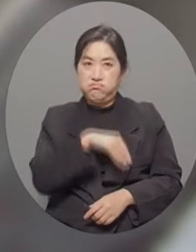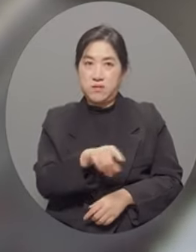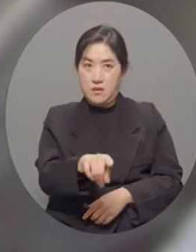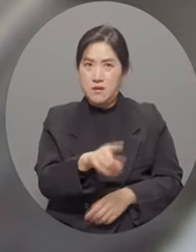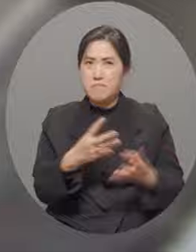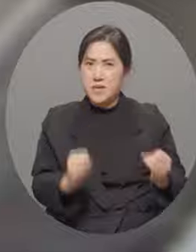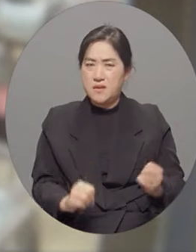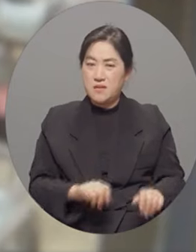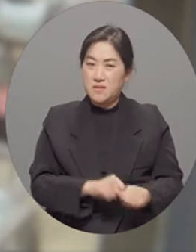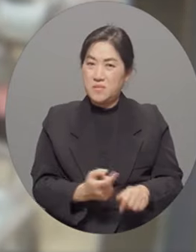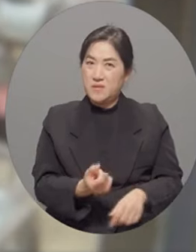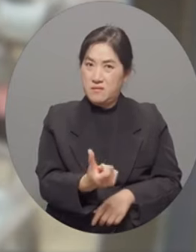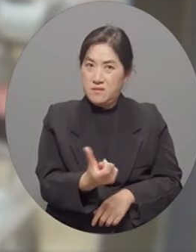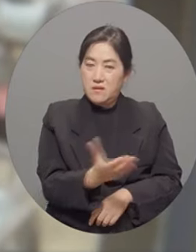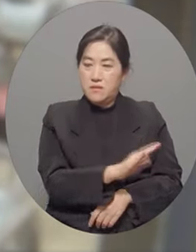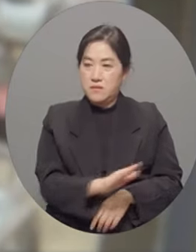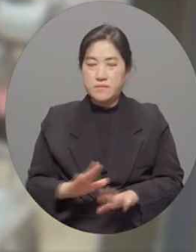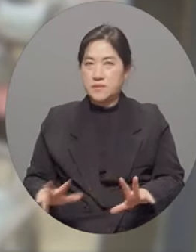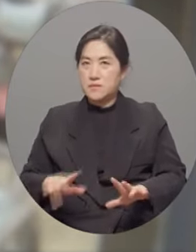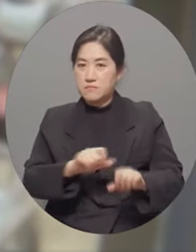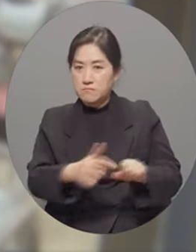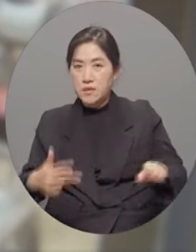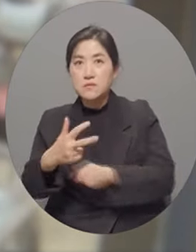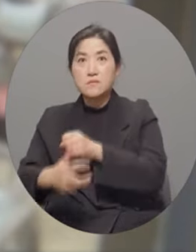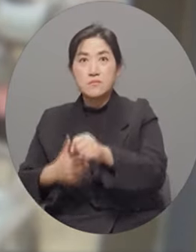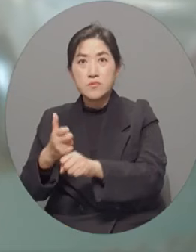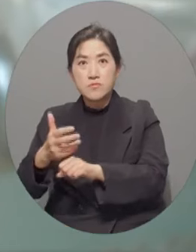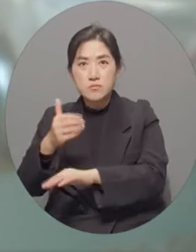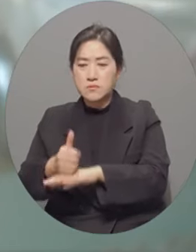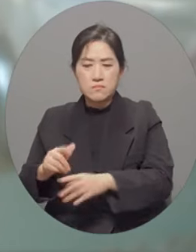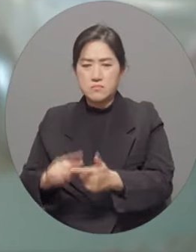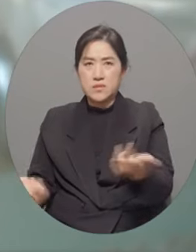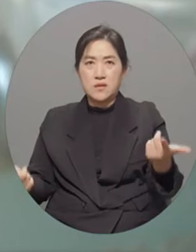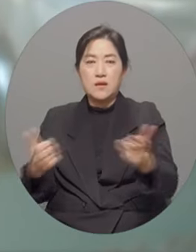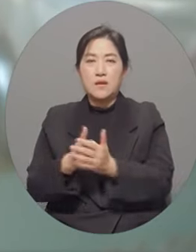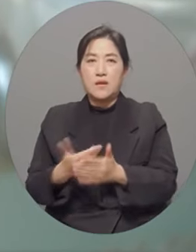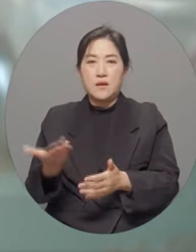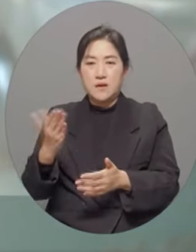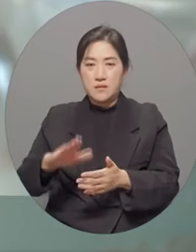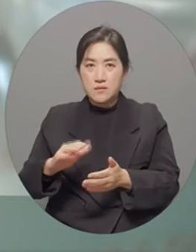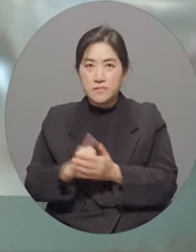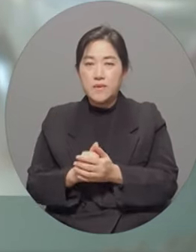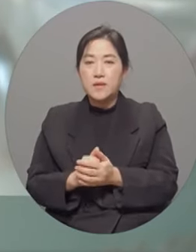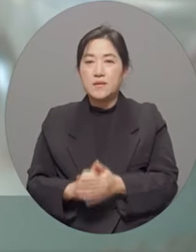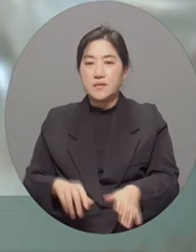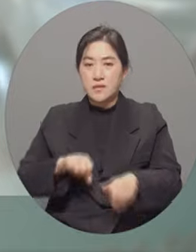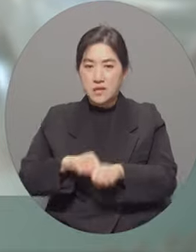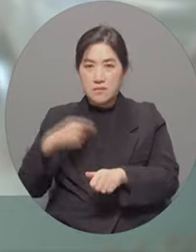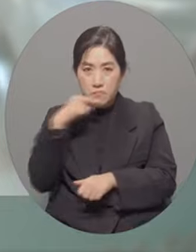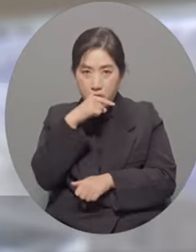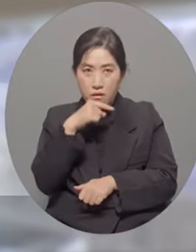흔했던 데다 영아 인권 의식도 낮아 처벌을가볍게 뒀지만 70년이 지난 지금 상황에서는 전혀 맞지 않다는 겁니다.